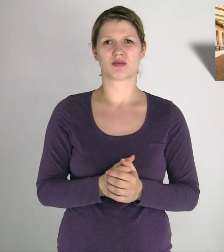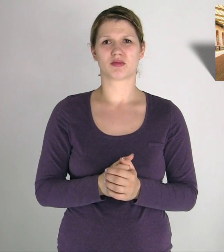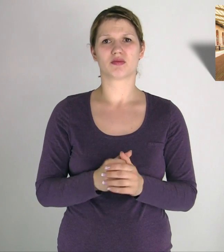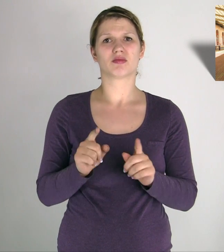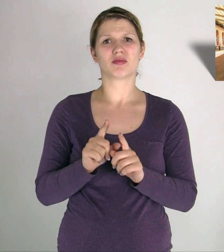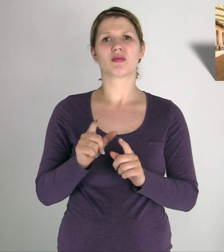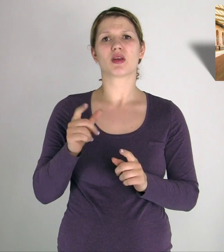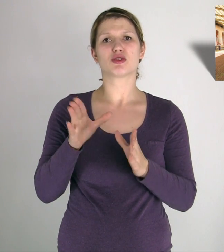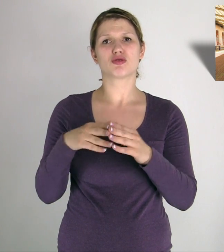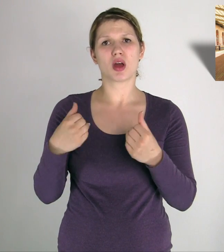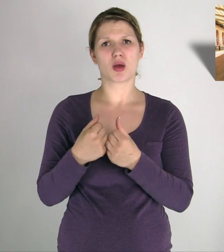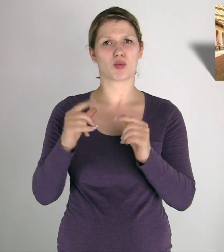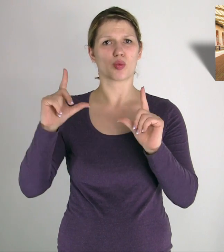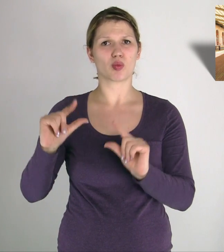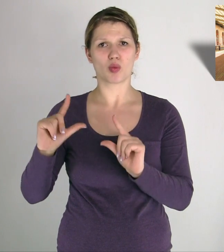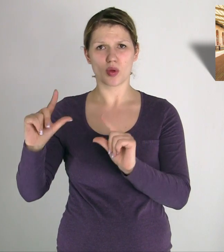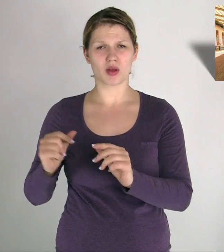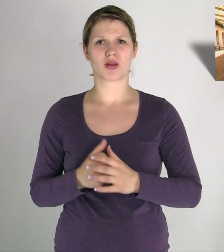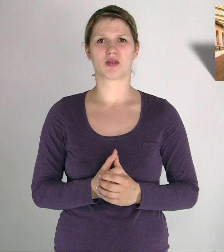Taip pat - nuolaidų šeimoms.